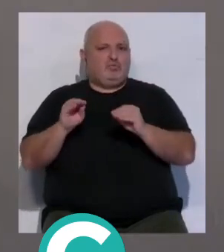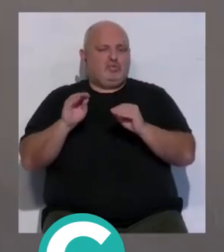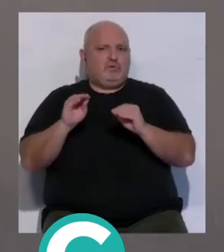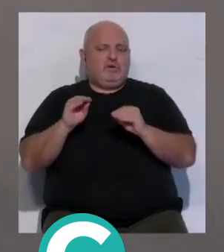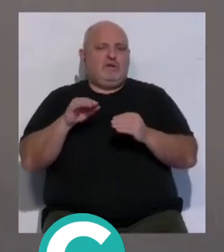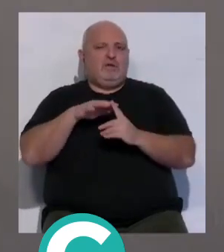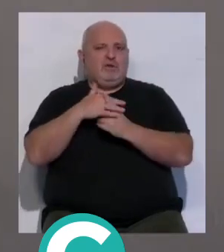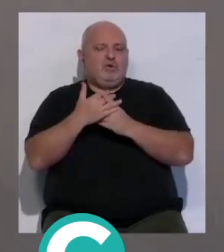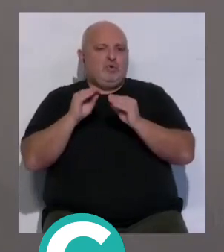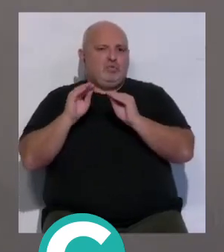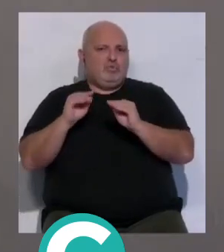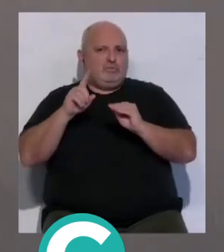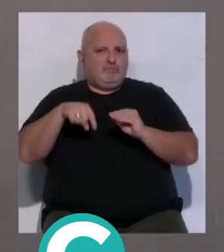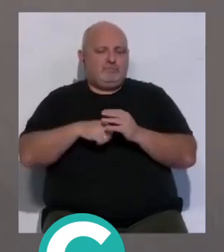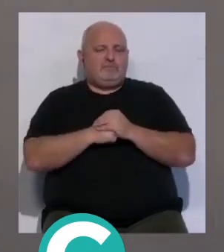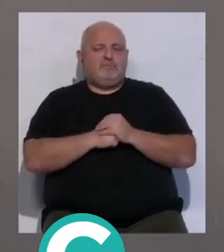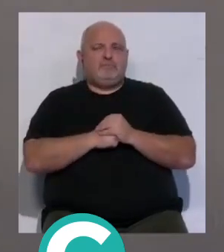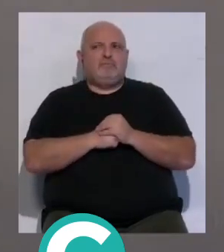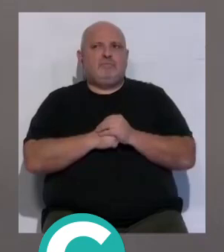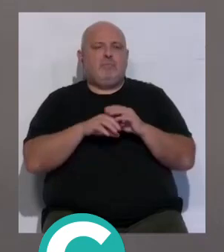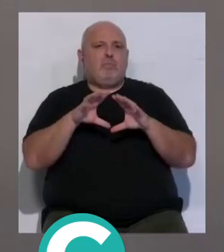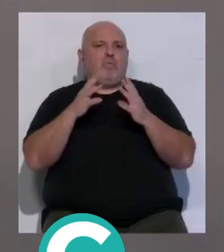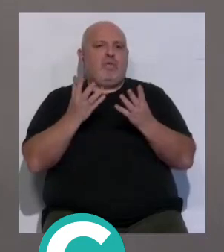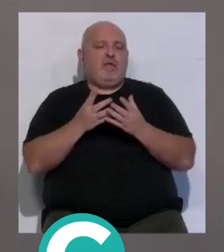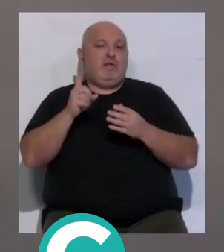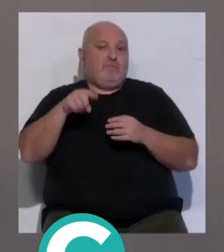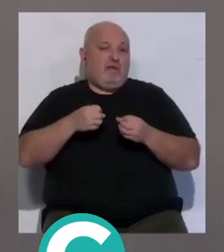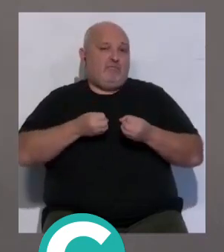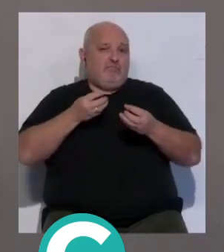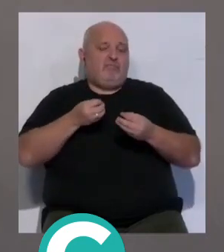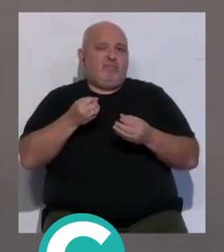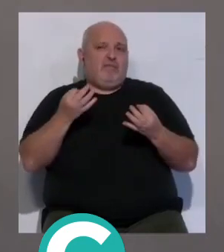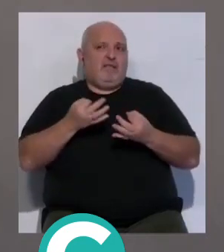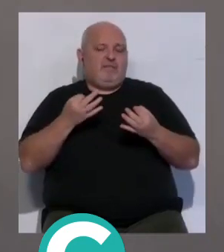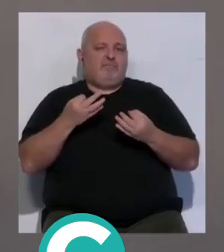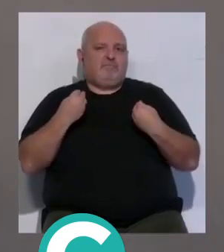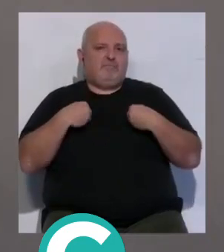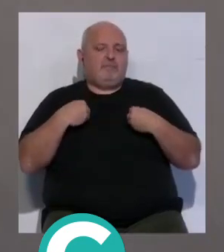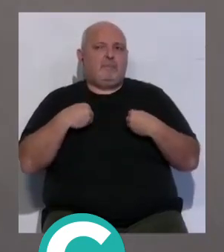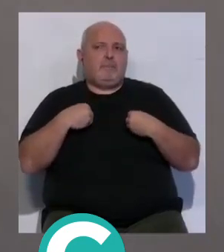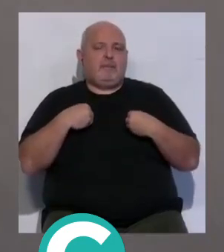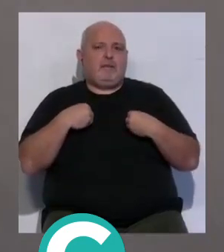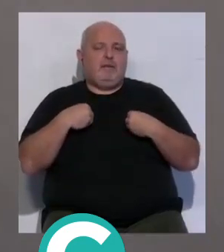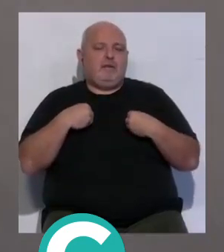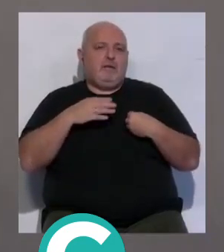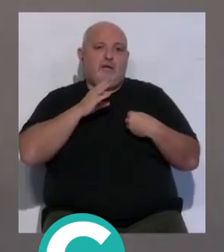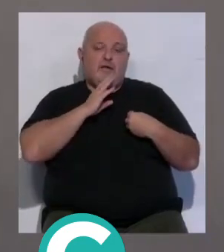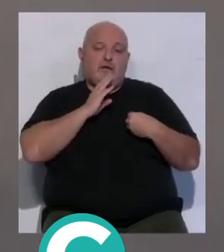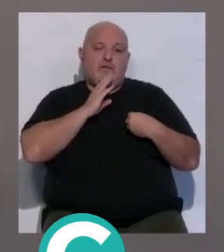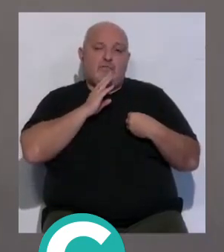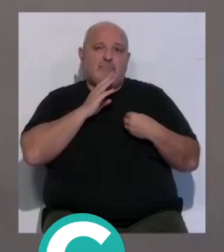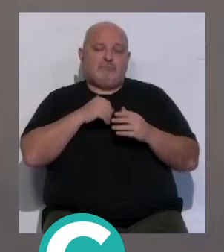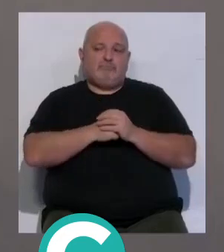su situación hablando también del mundial y también hablaba de que primero de lo que él